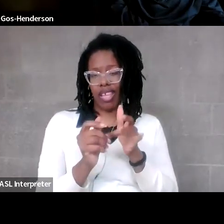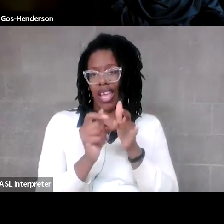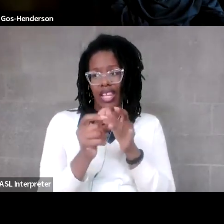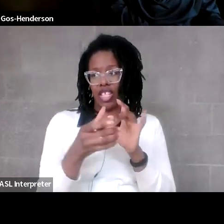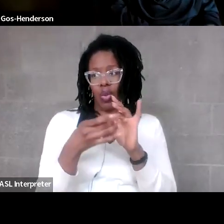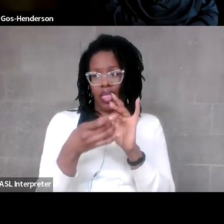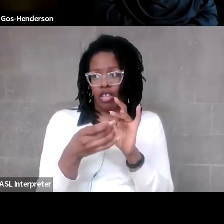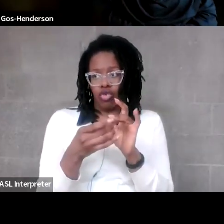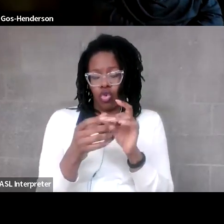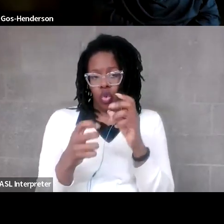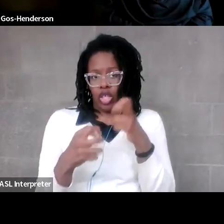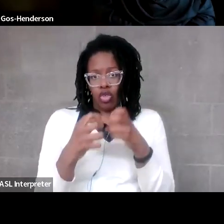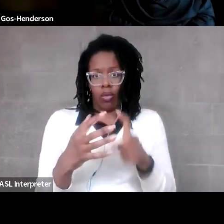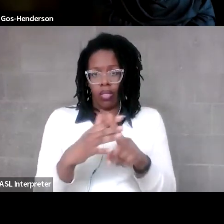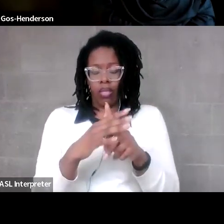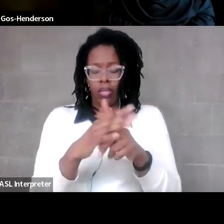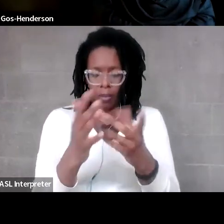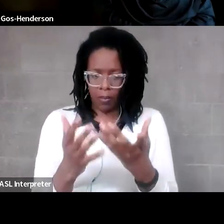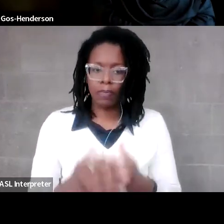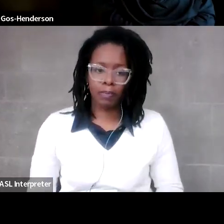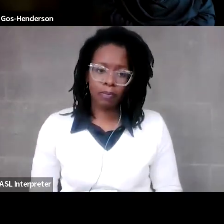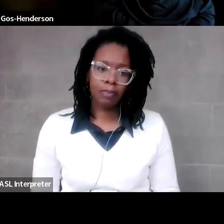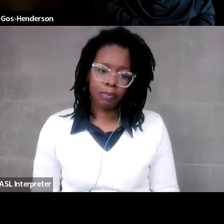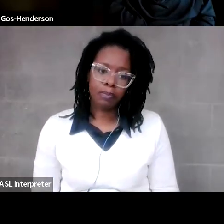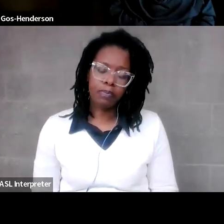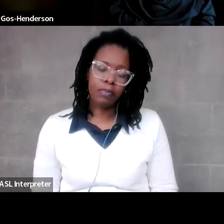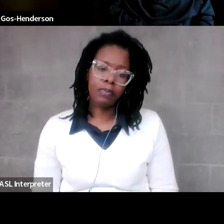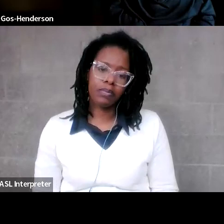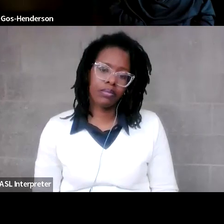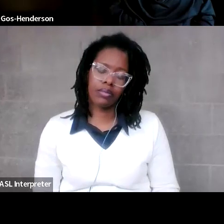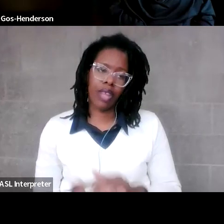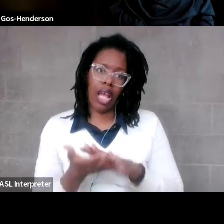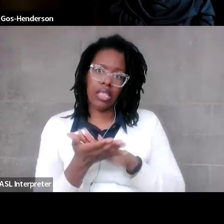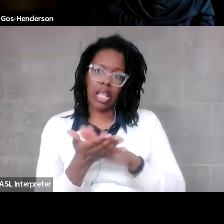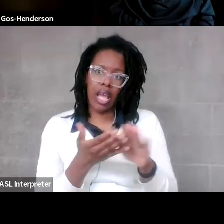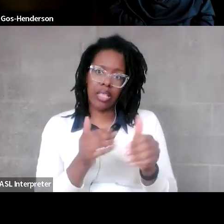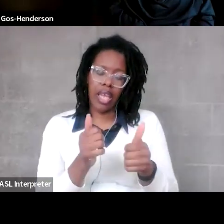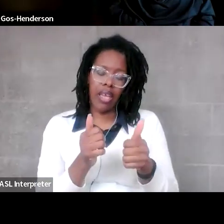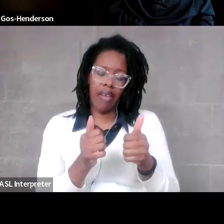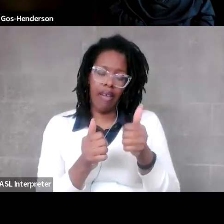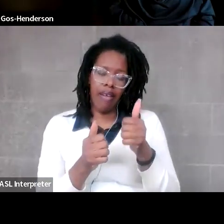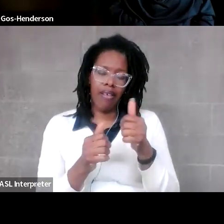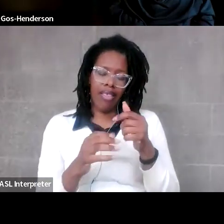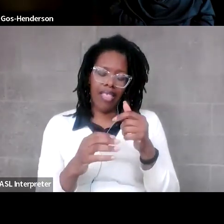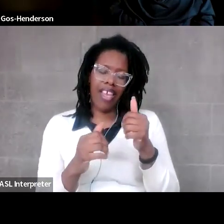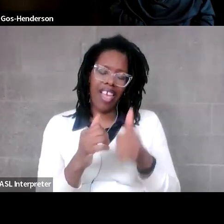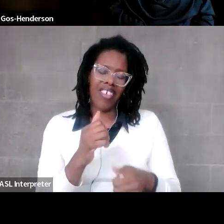tengas problemas, y es muy agradable que todos hayan estado enviándome correos electrónicos, así que he estado respondiendo aquí